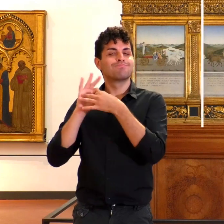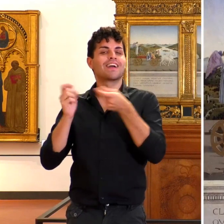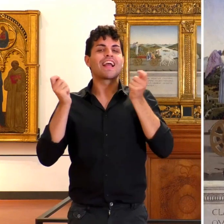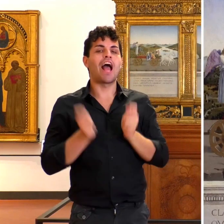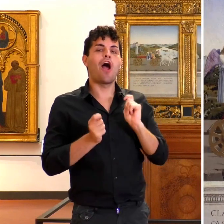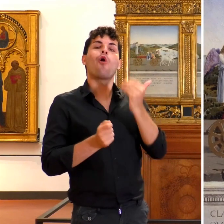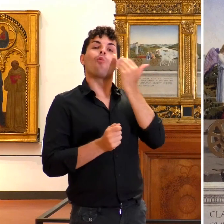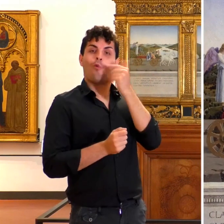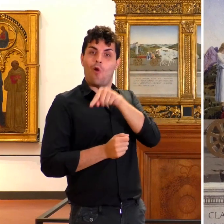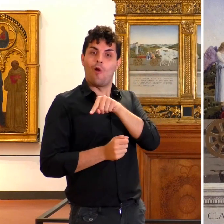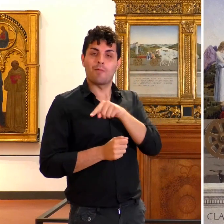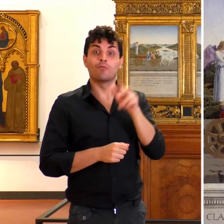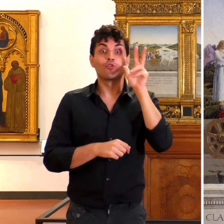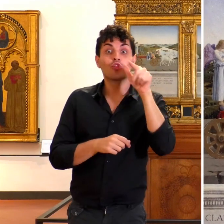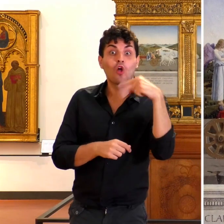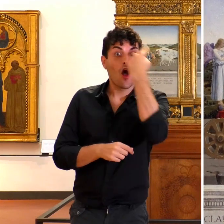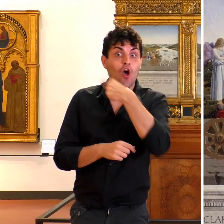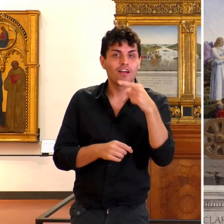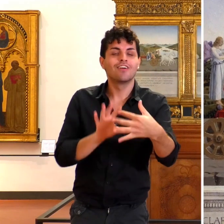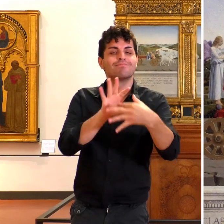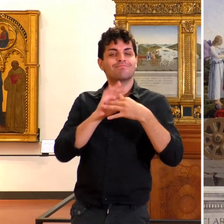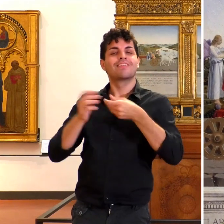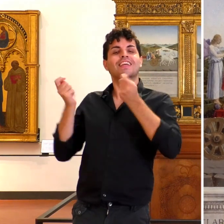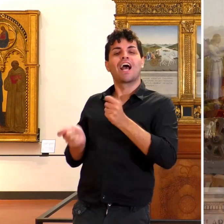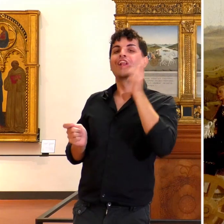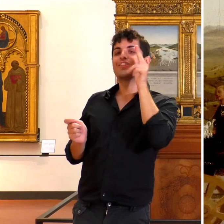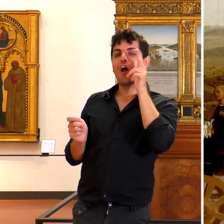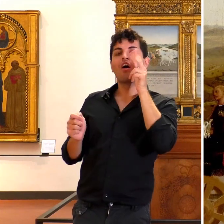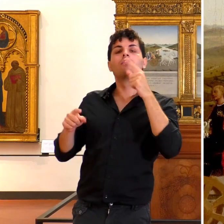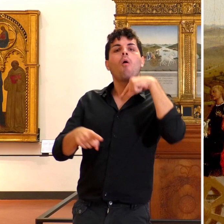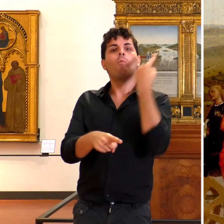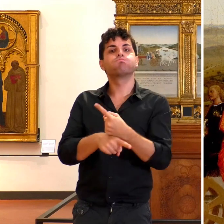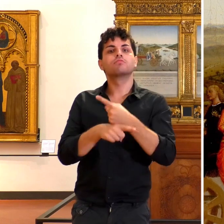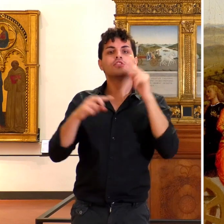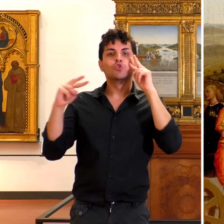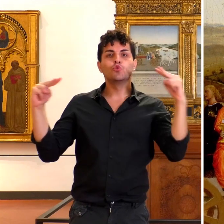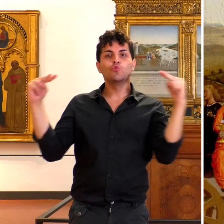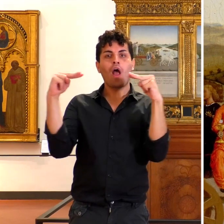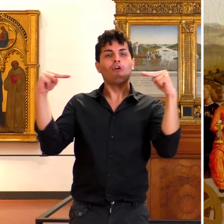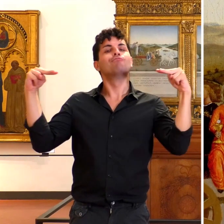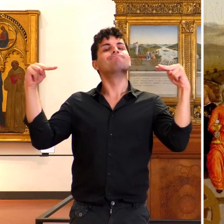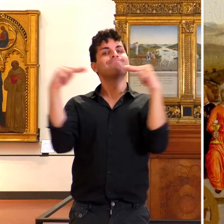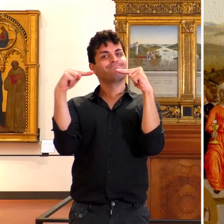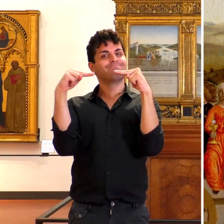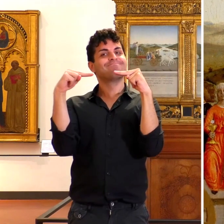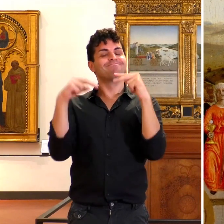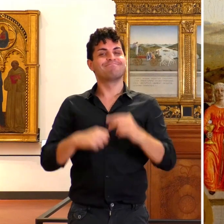ritroviamo il Duca e la Duchessa raffigurati su un carro e il loro sguardo è di nuovo rivolto l'uno verso l'altra.